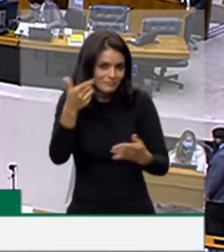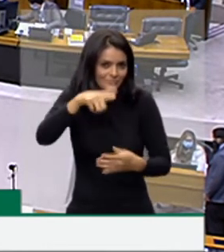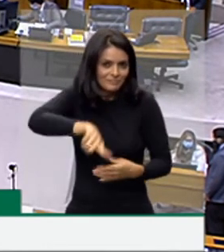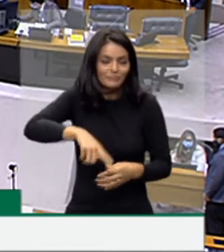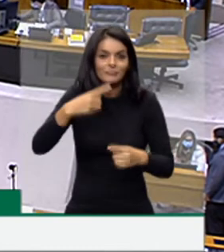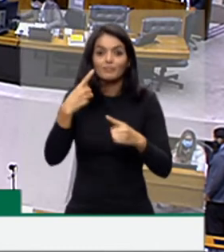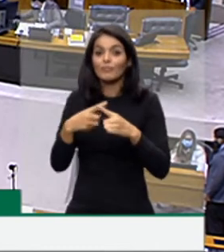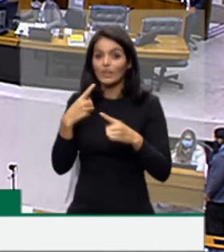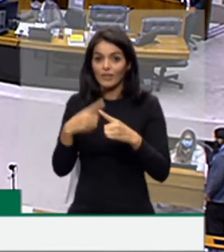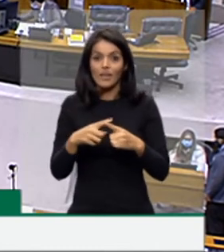COMO ELE CHAMA, DE VONTADE DE INICIATIVA PRÓPRIA, PARA PELO